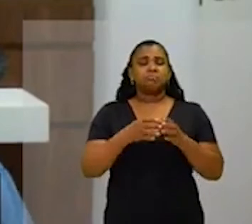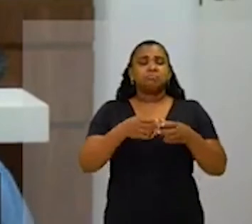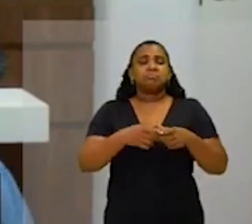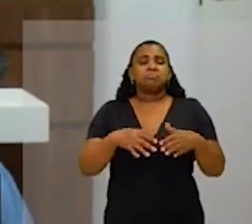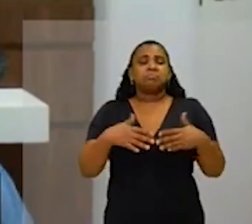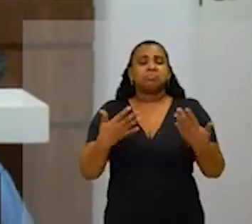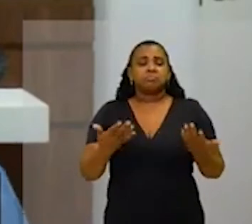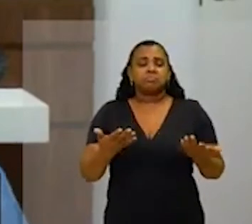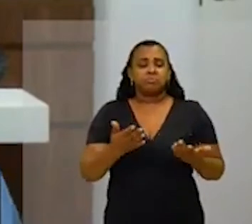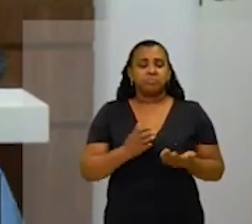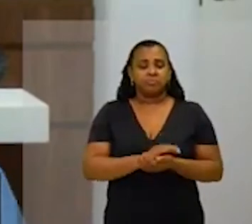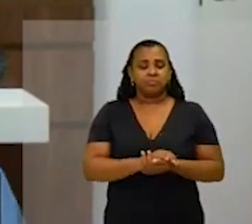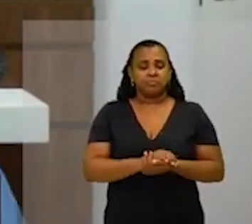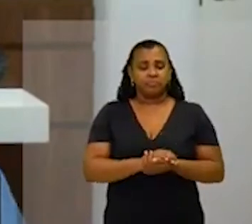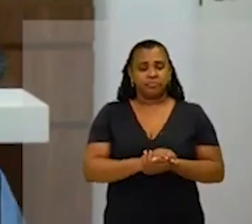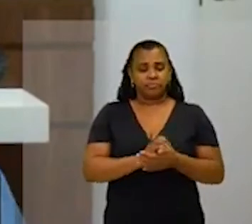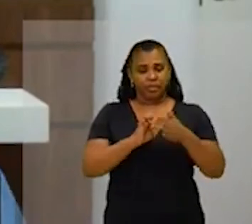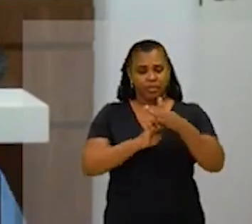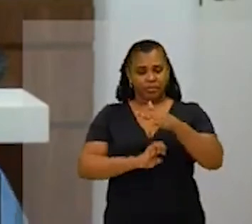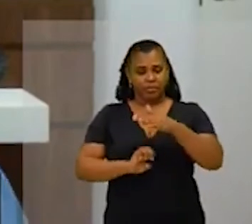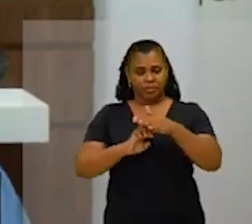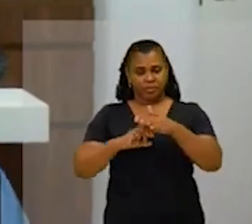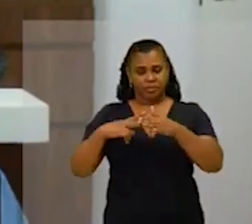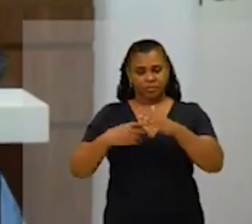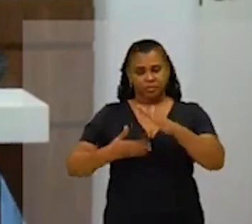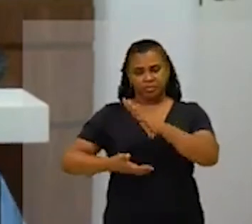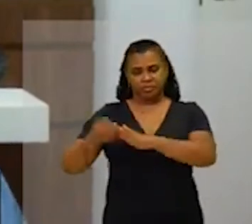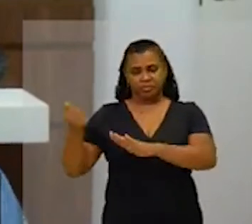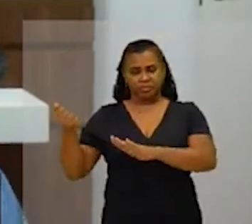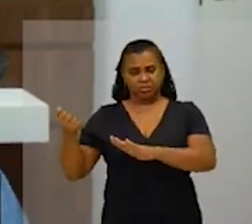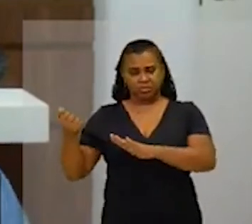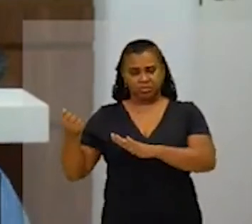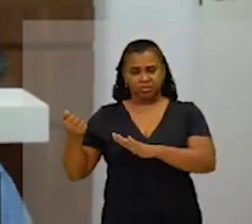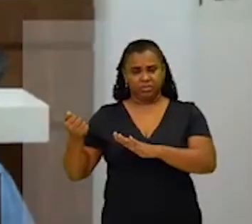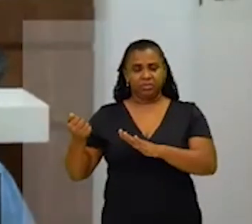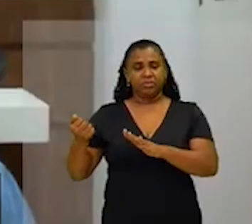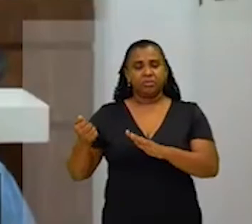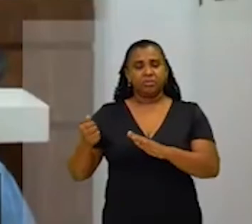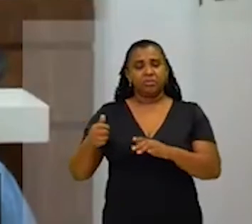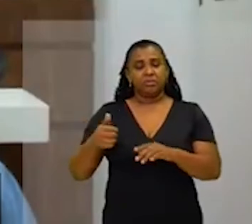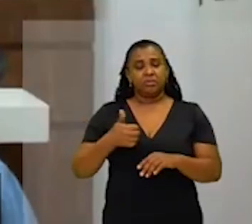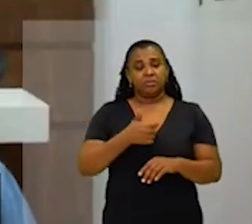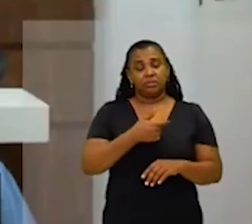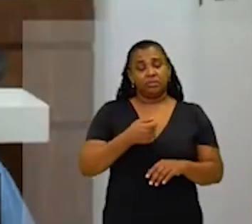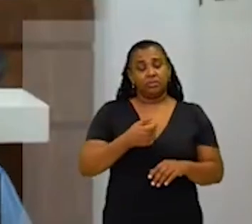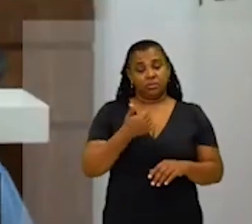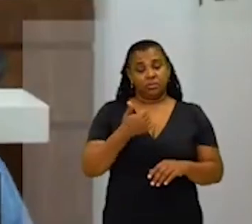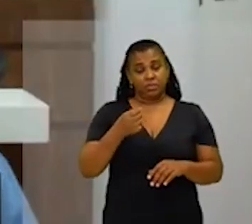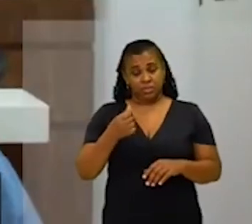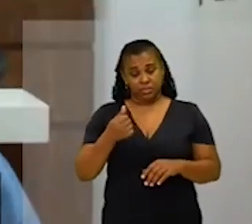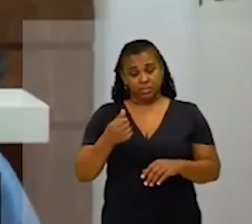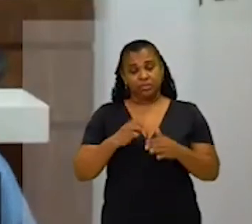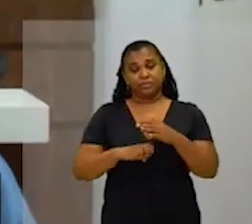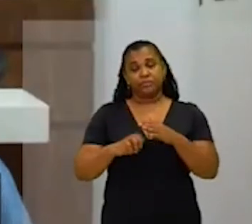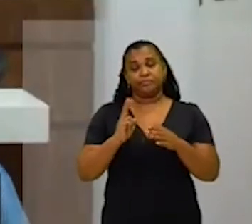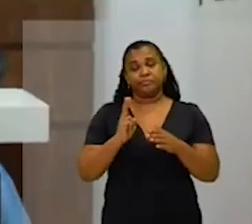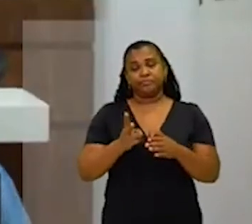empresas mas as continuaram muito concentradas em 2016 Possivelmente 18 embora conquanto de